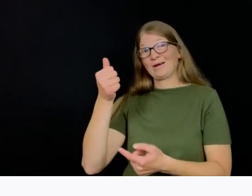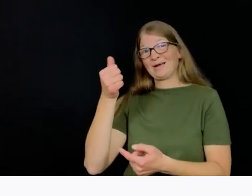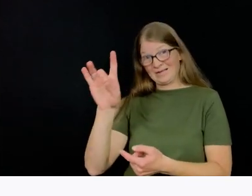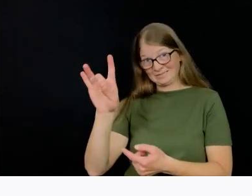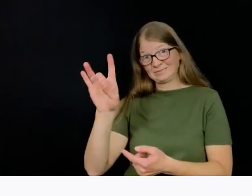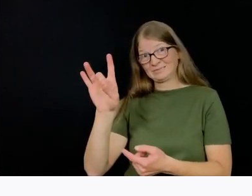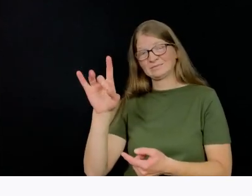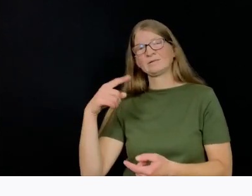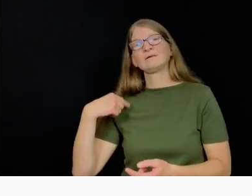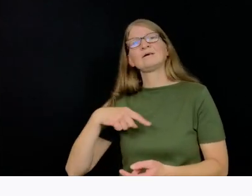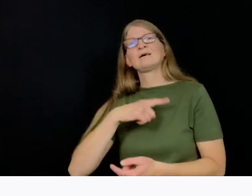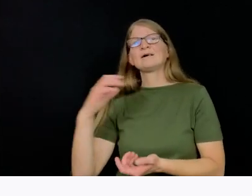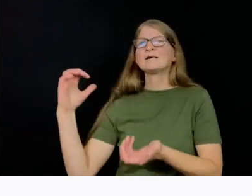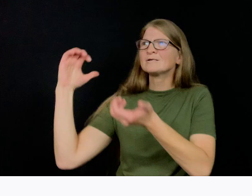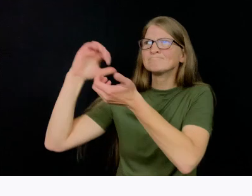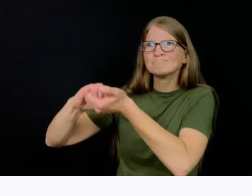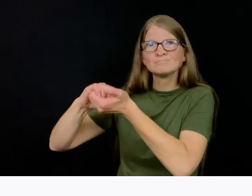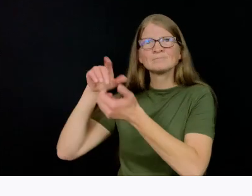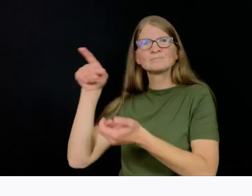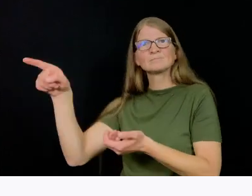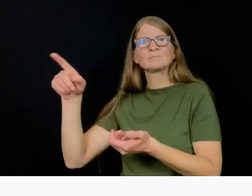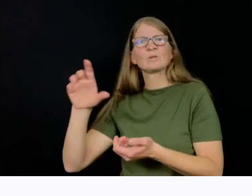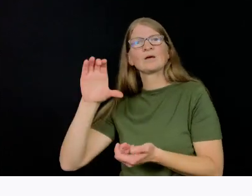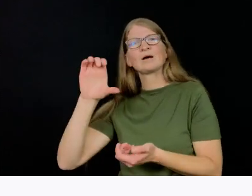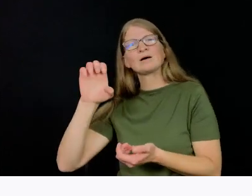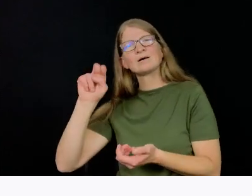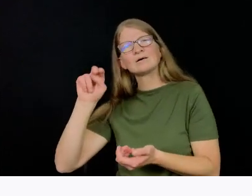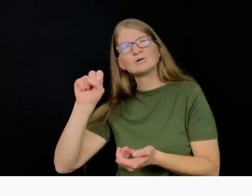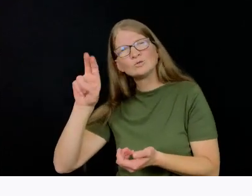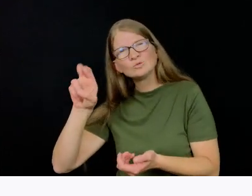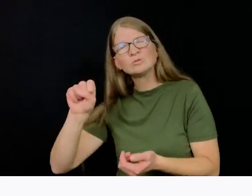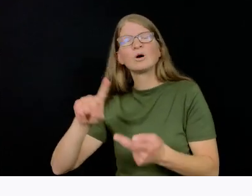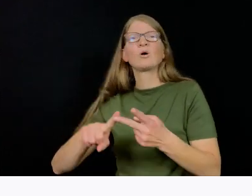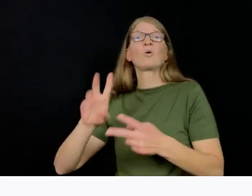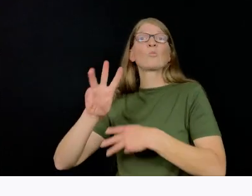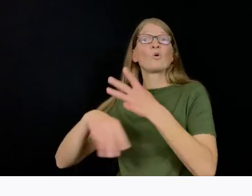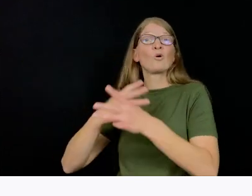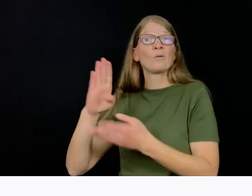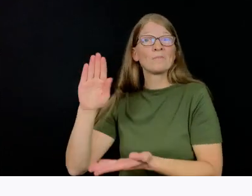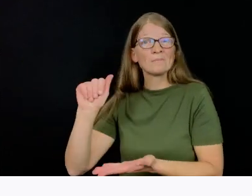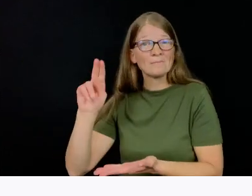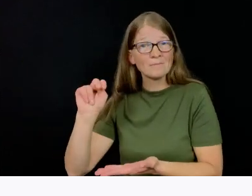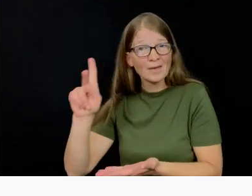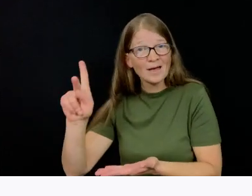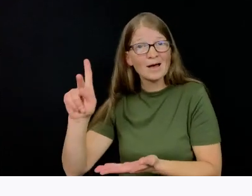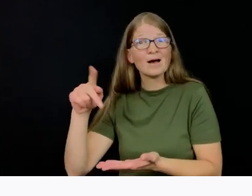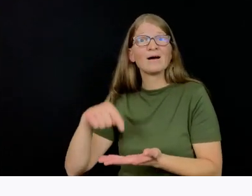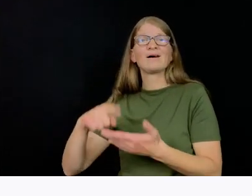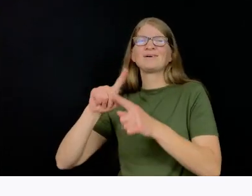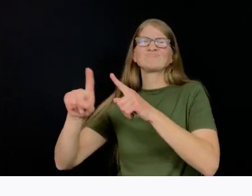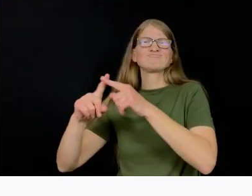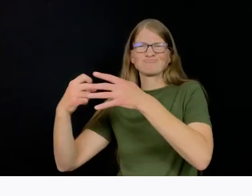نعمل مع Census والبنك الدولي والعديد من المنظمات الأخرى على قاعدة بيانات مفتوحة